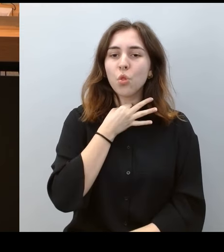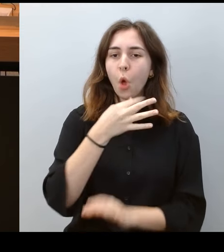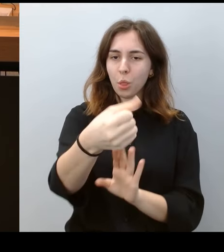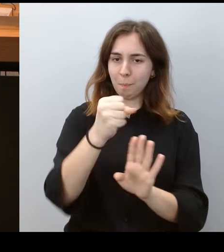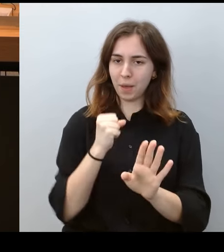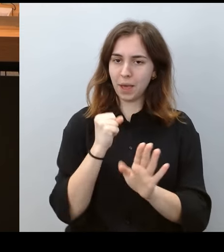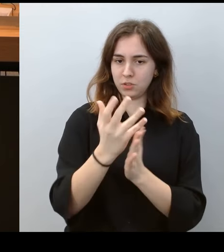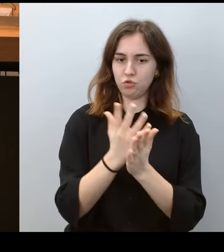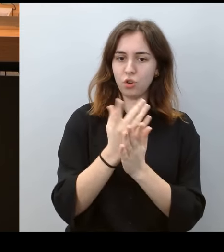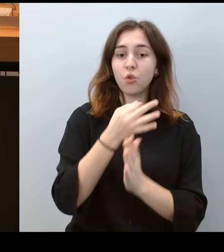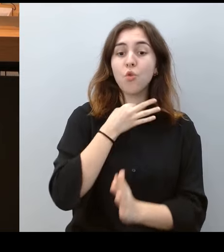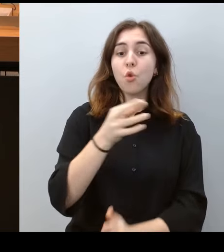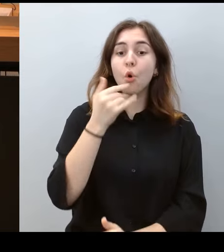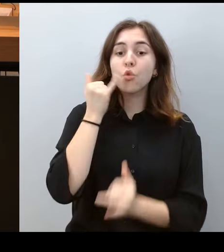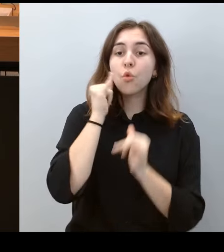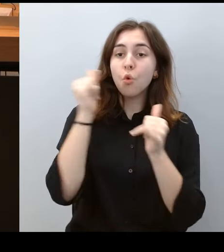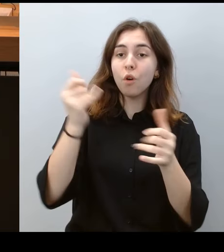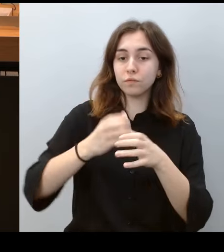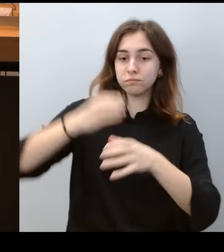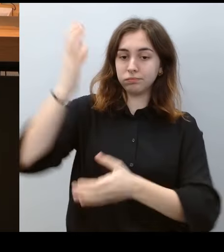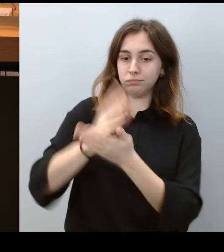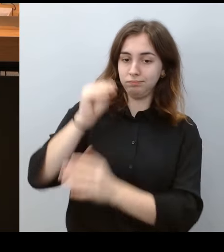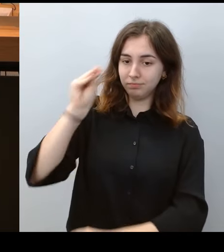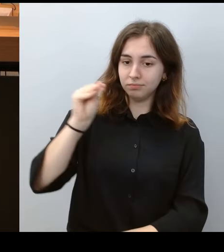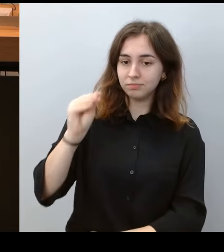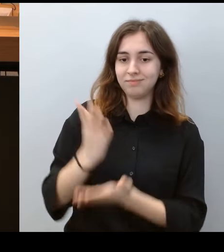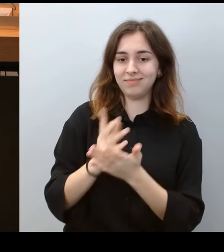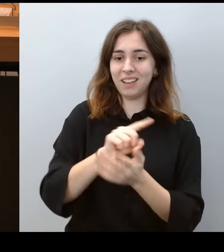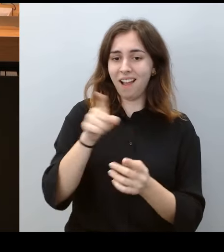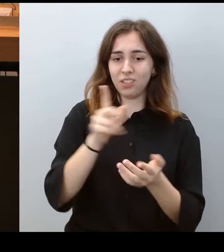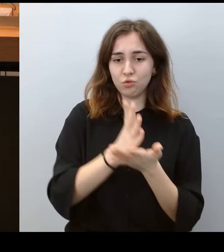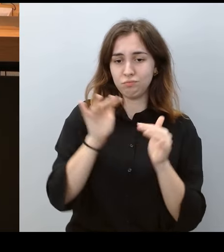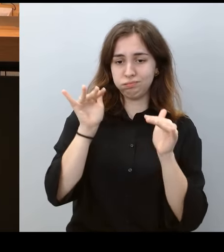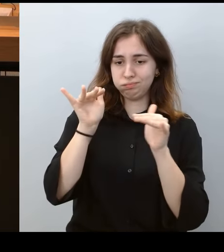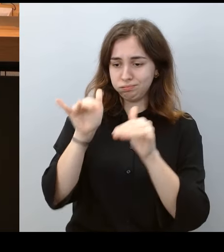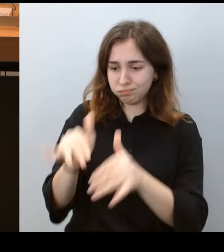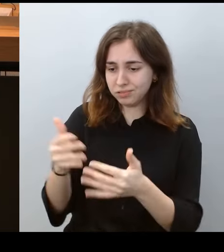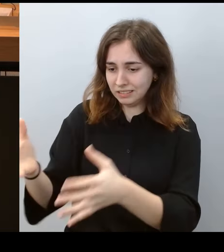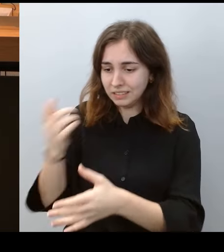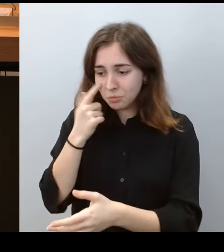auf die Gleisflächen, um den Mann mit dem Rollstuhl da rauszuholen und alarmierten Polizei und Feuerwehr.